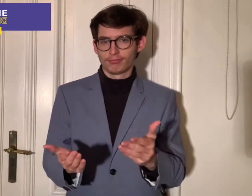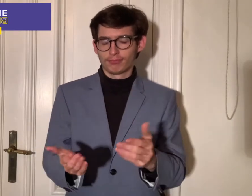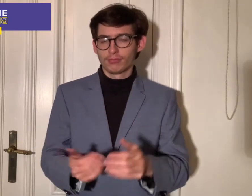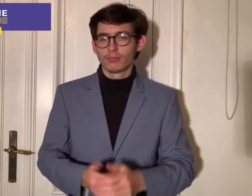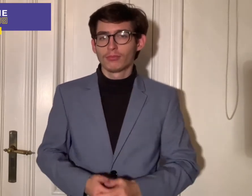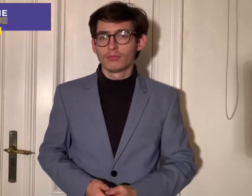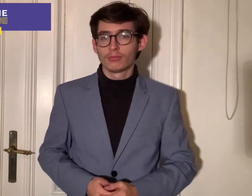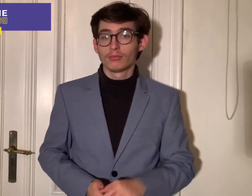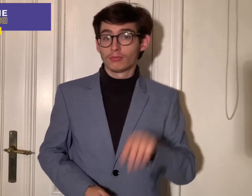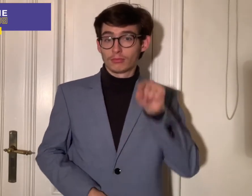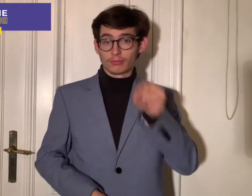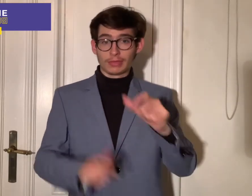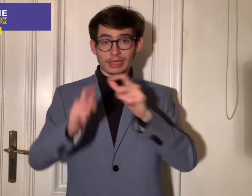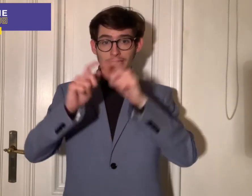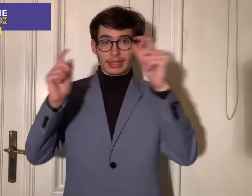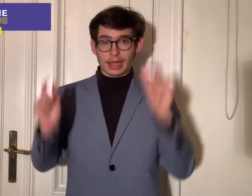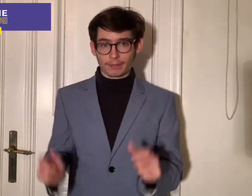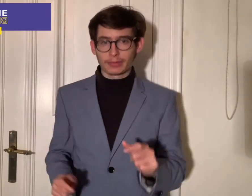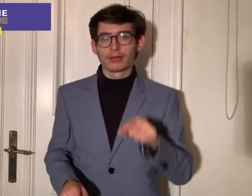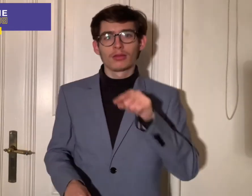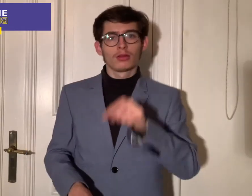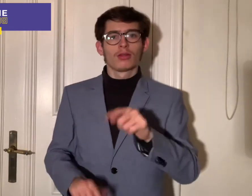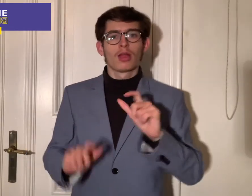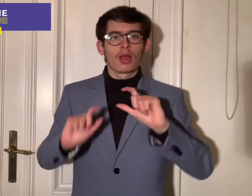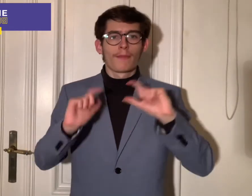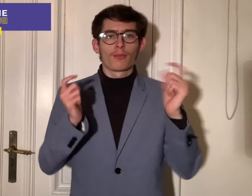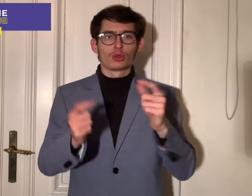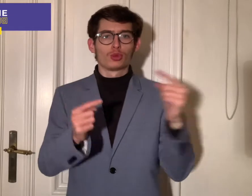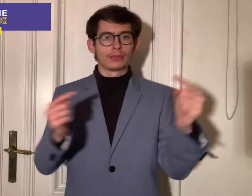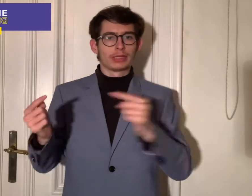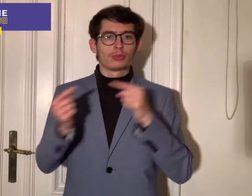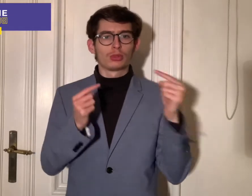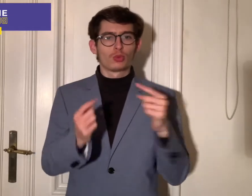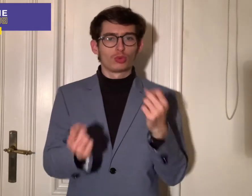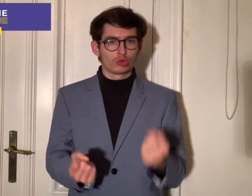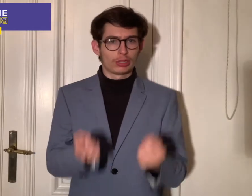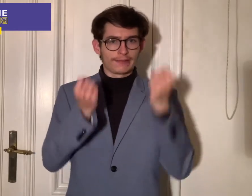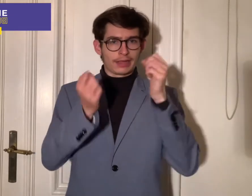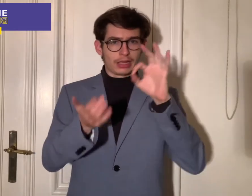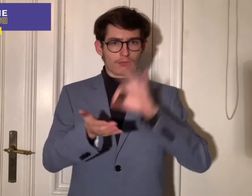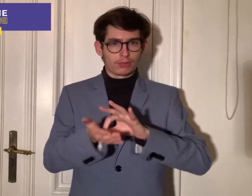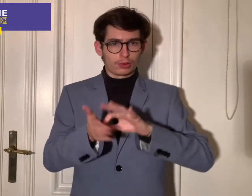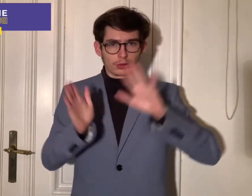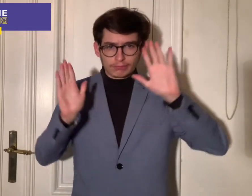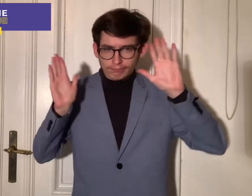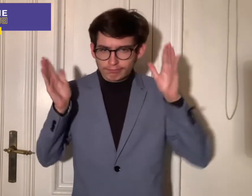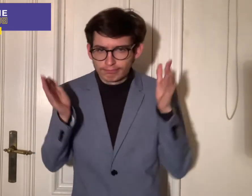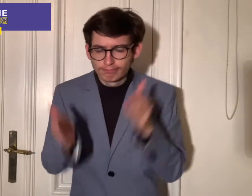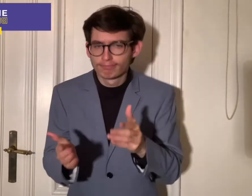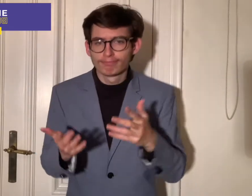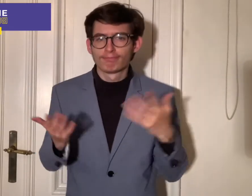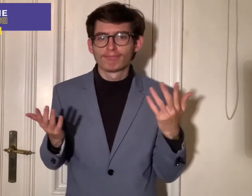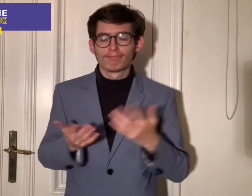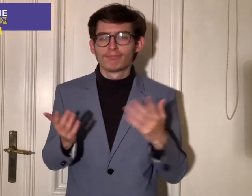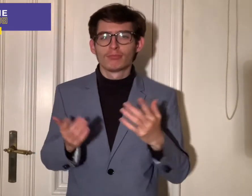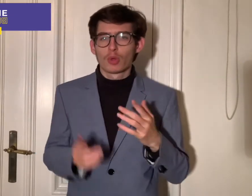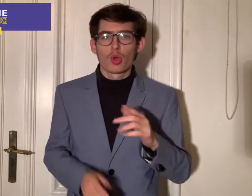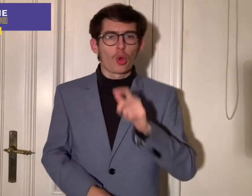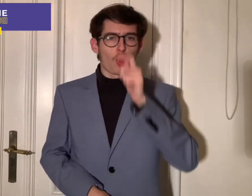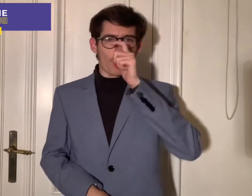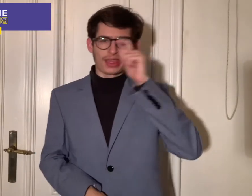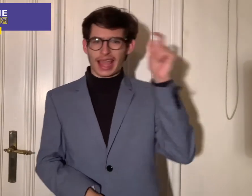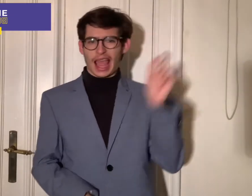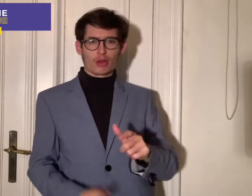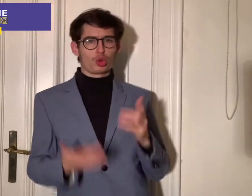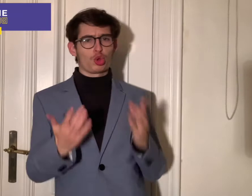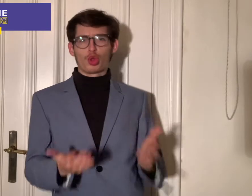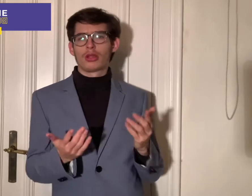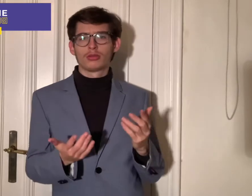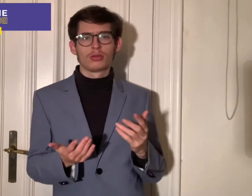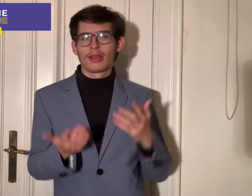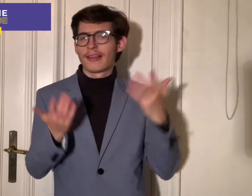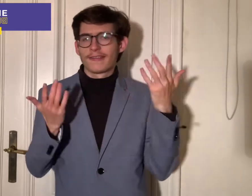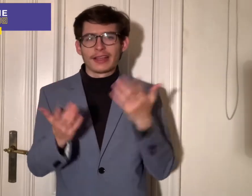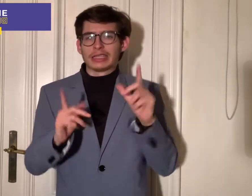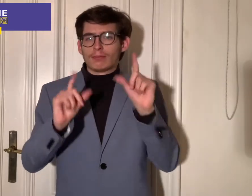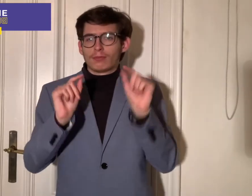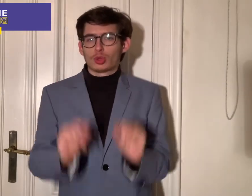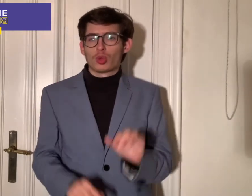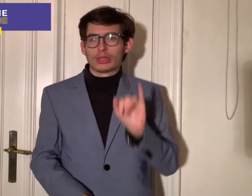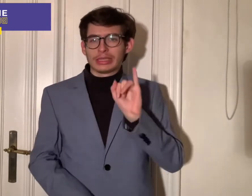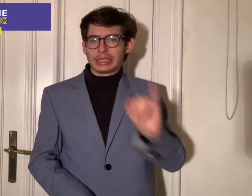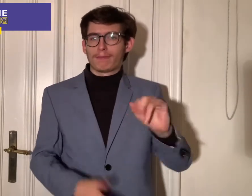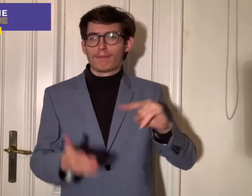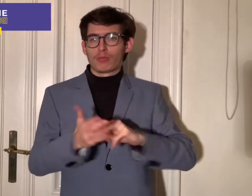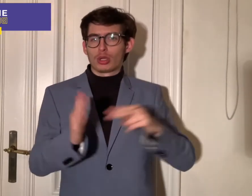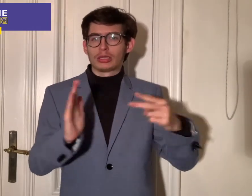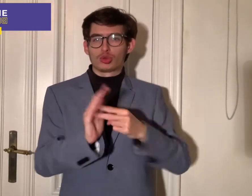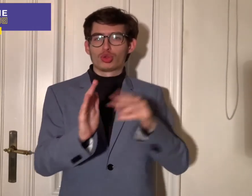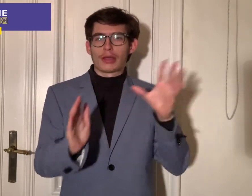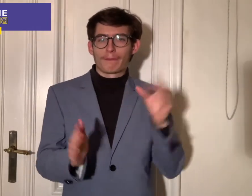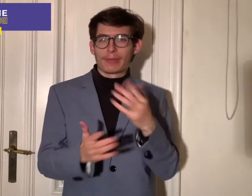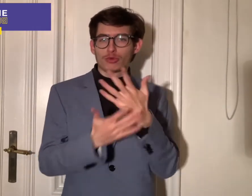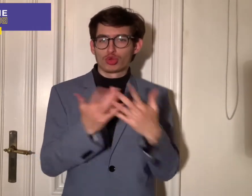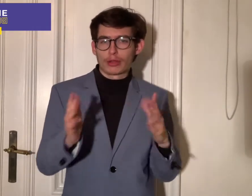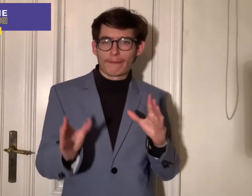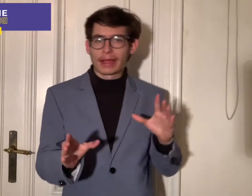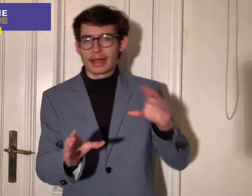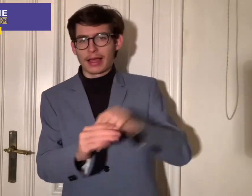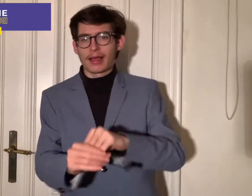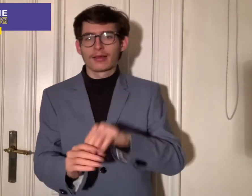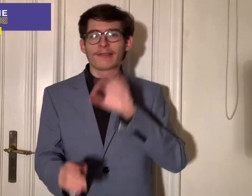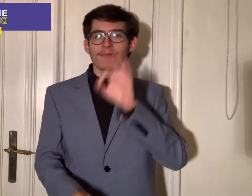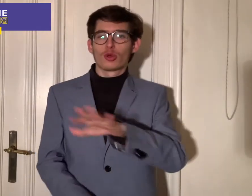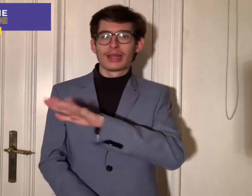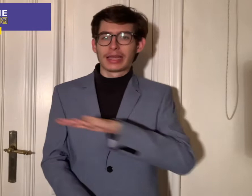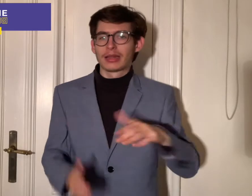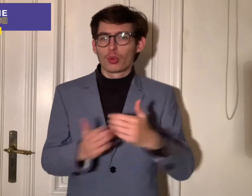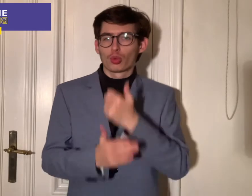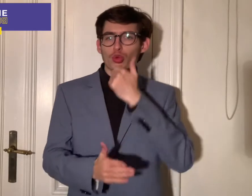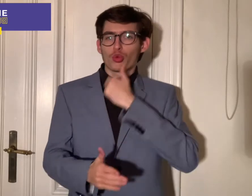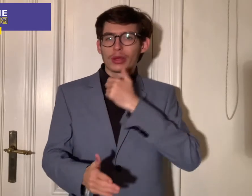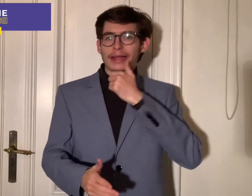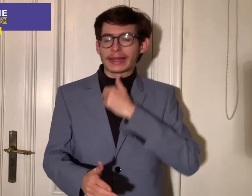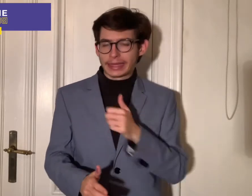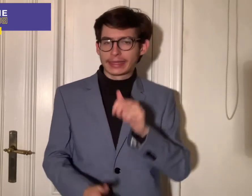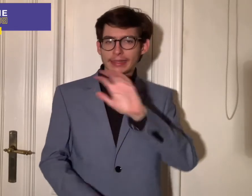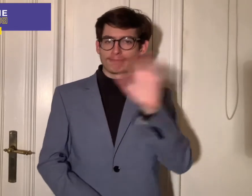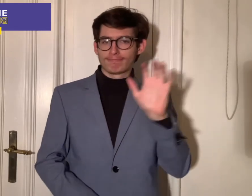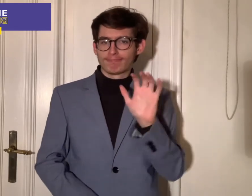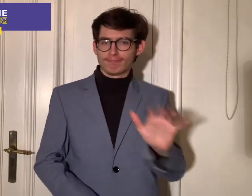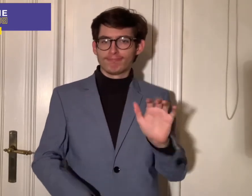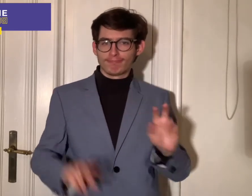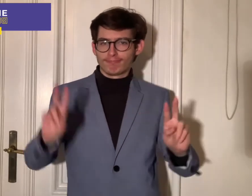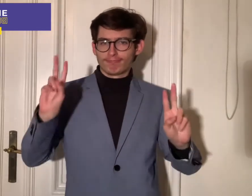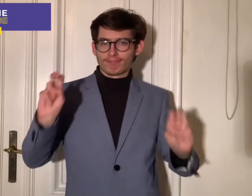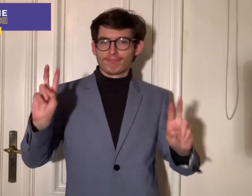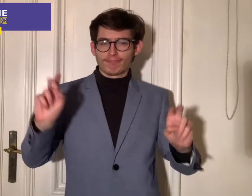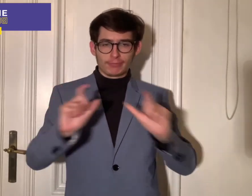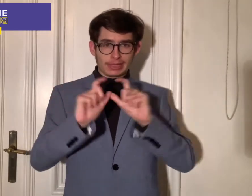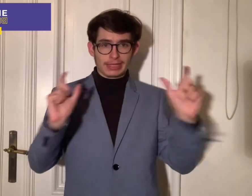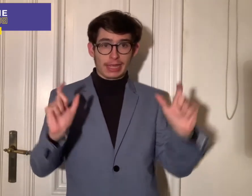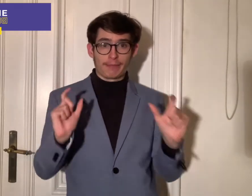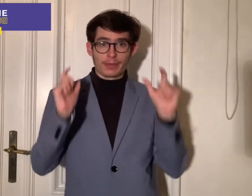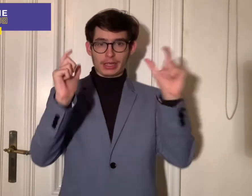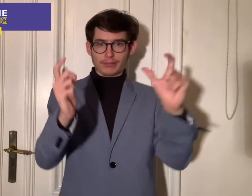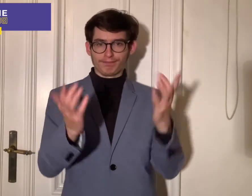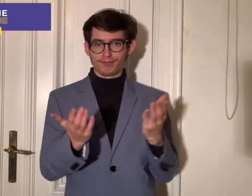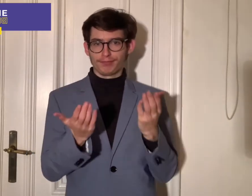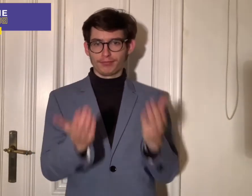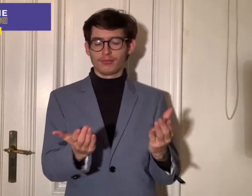In diesem Rahmen wurde in einer Podiumsdiskussion der Schwerpunkt: “Unerhört! - Was bedeutet die politische Mitsprache für Kinder und Jugendlichen?“ thematisiert.